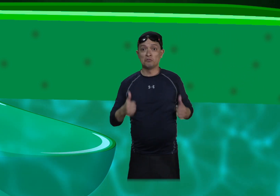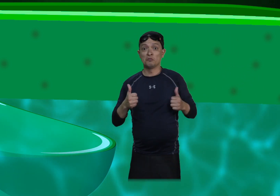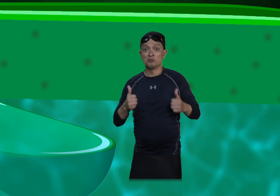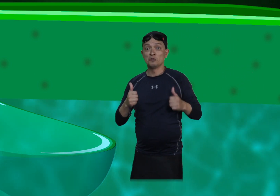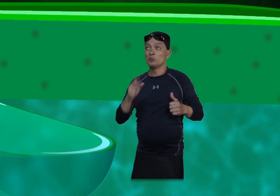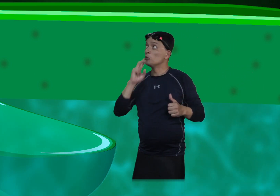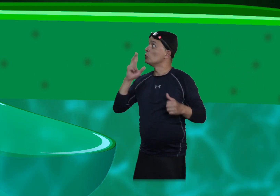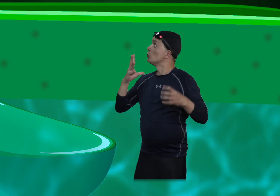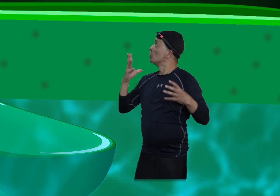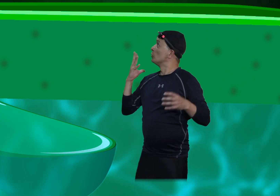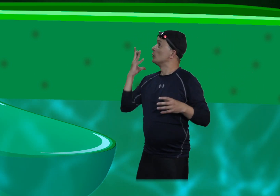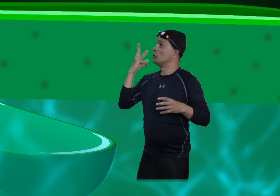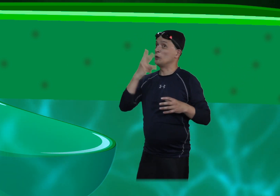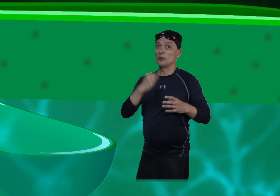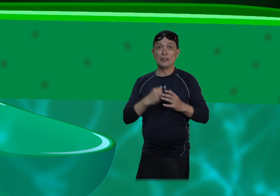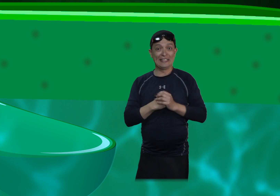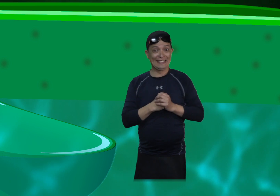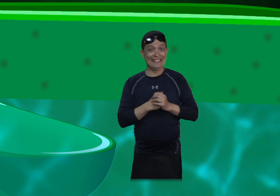Muy bien, que bonito es esto.